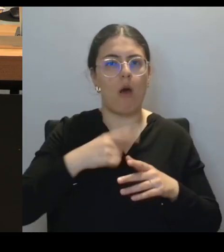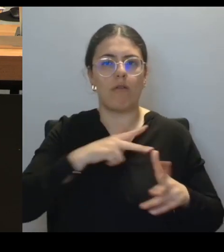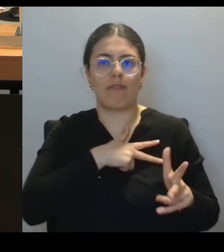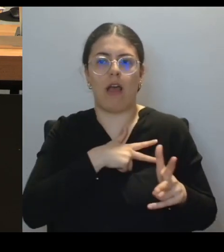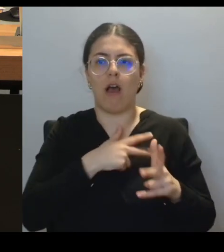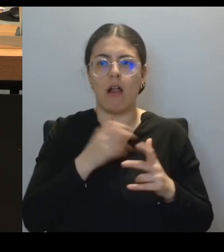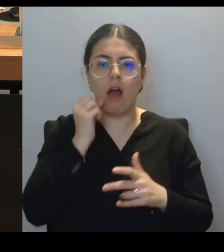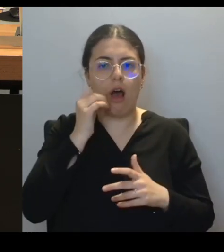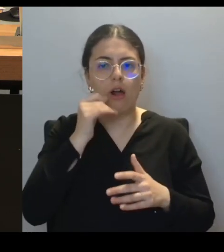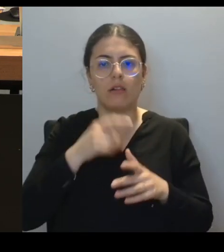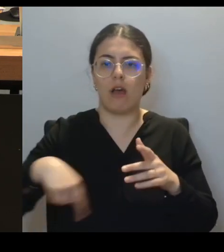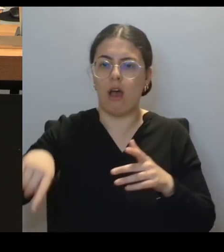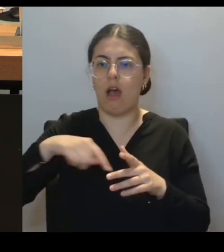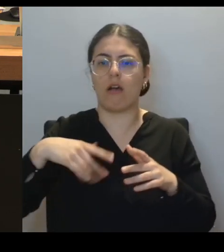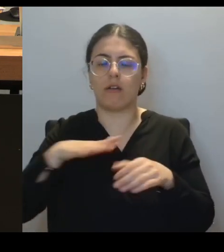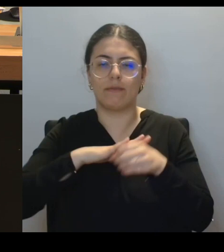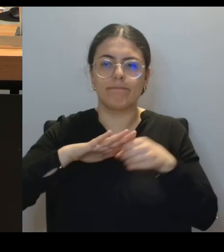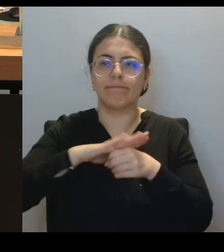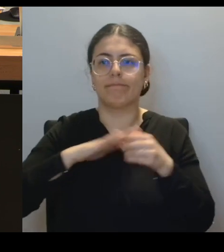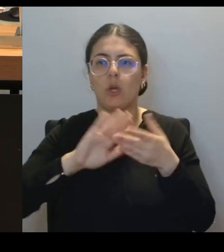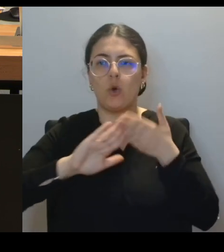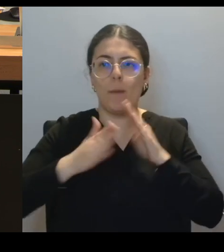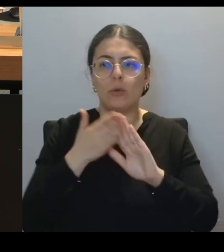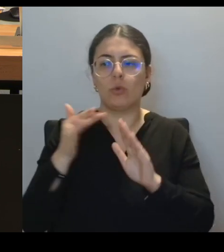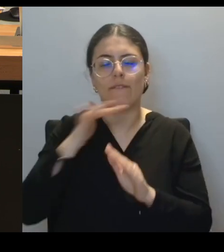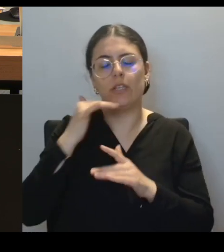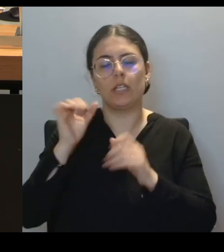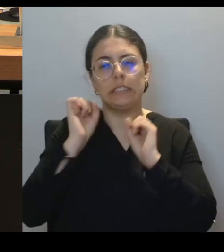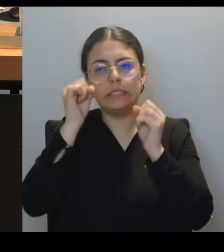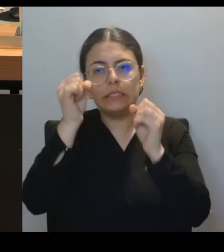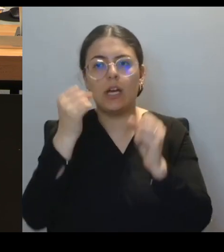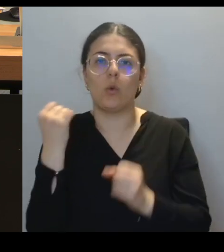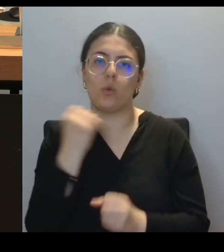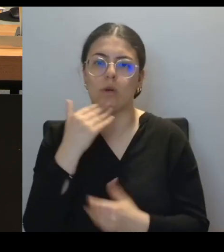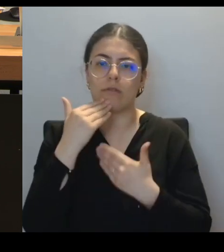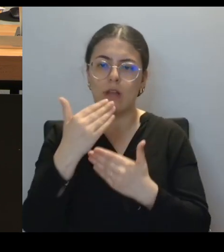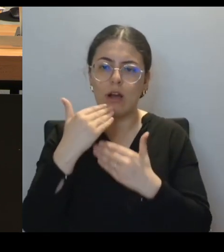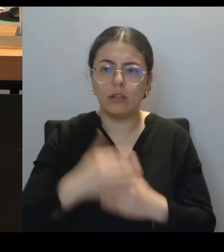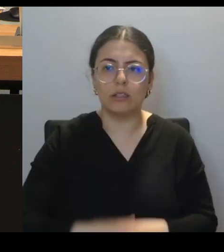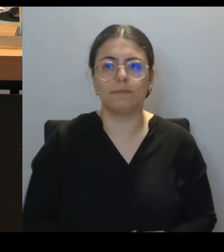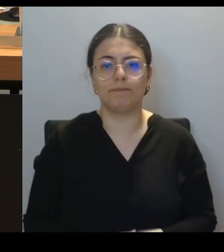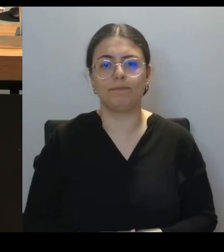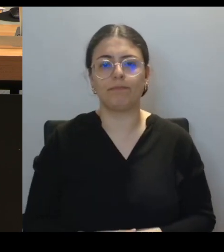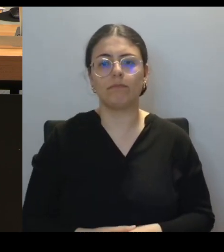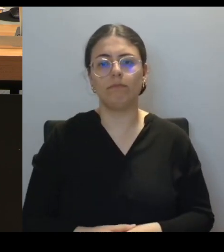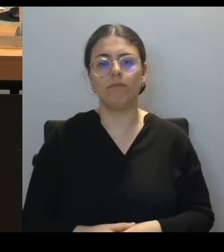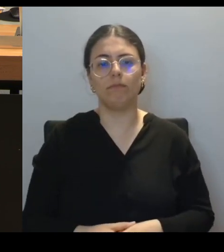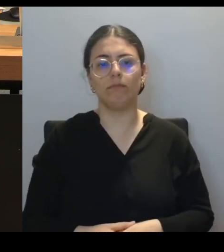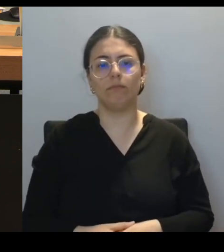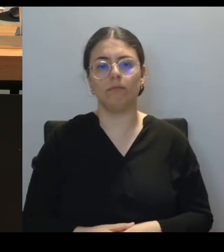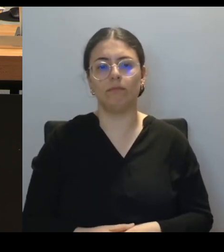Branche, in dieser Community. Und ich glaube, dass Berlin als.